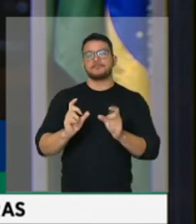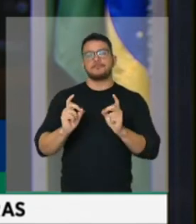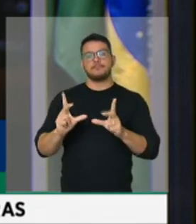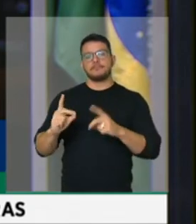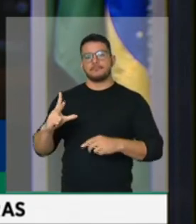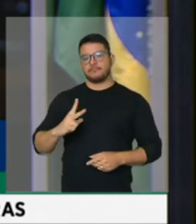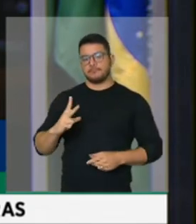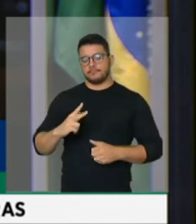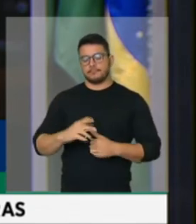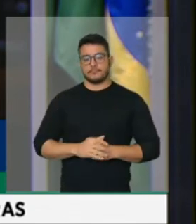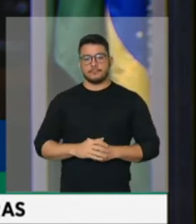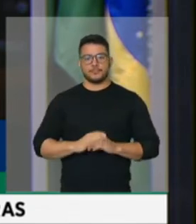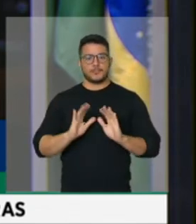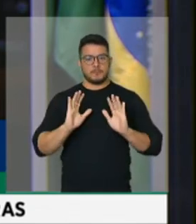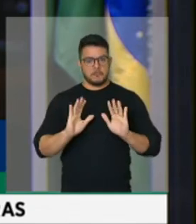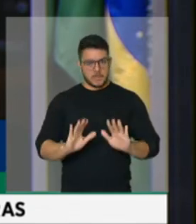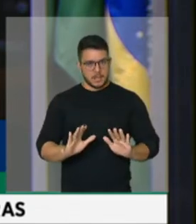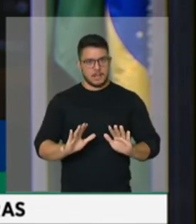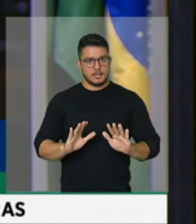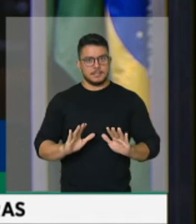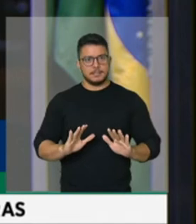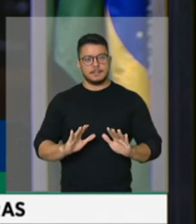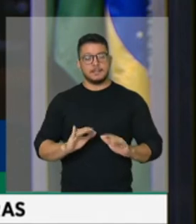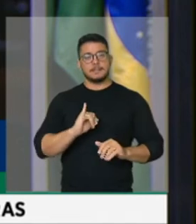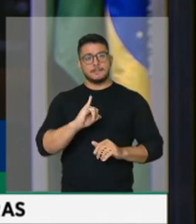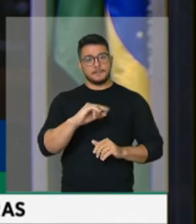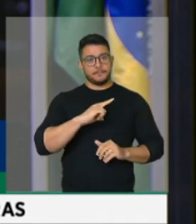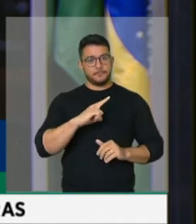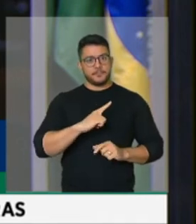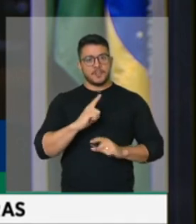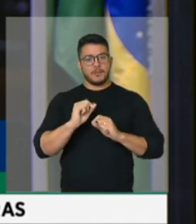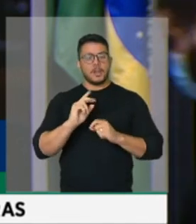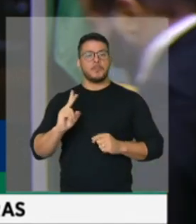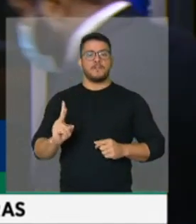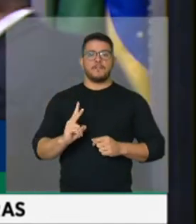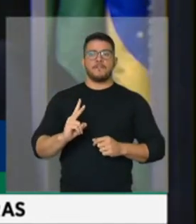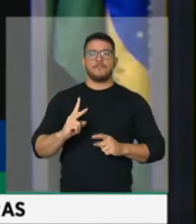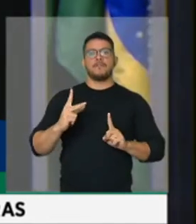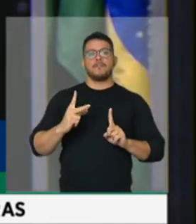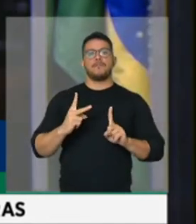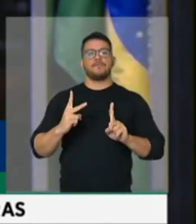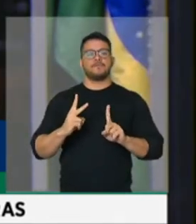PROVISÓRIA. ADEMAIS O INÍCIO IMEDIATO DA VIGÊNCIA DA MEDIDA PROVISÓRIA PERMITE ADOÇÃO DE MEDIDAS PREPARATÓRIAS INCLUINDO ESTUDOS PARA VIABILIZAR O